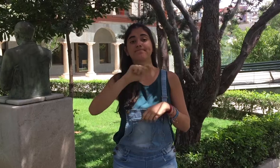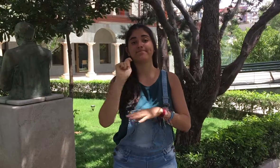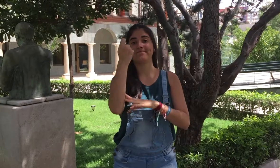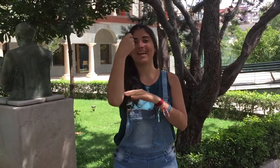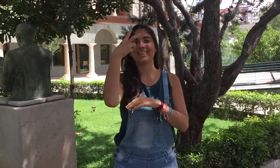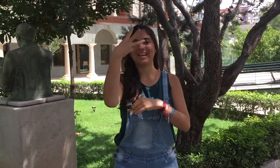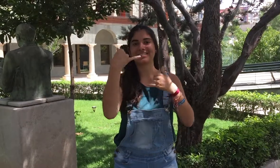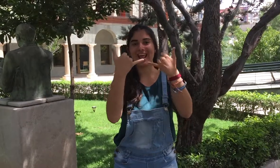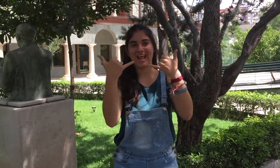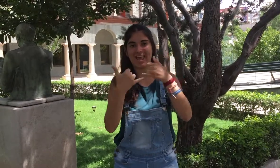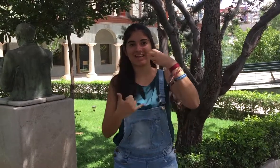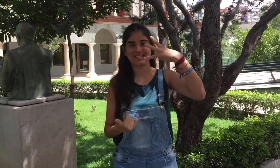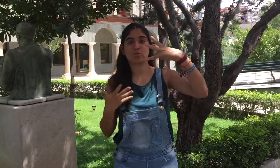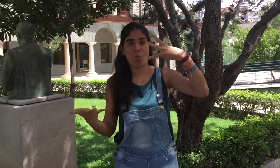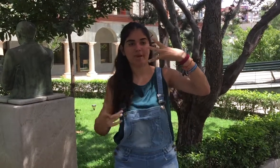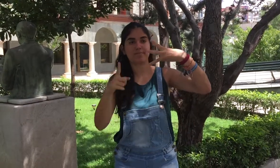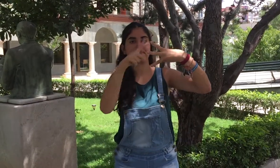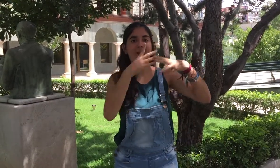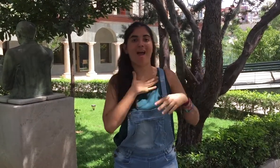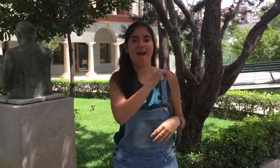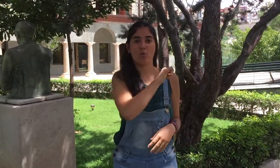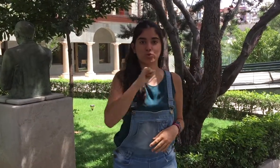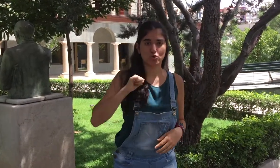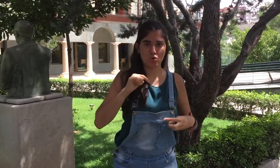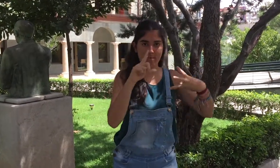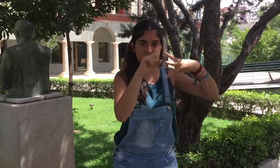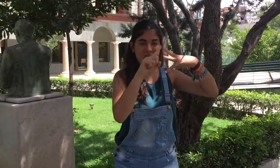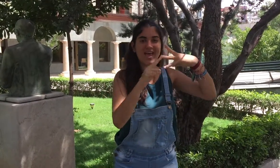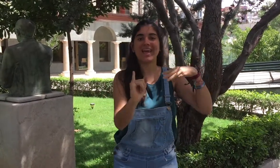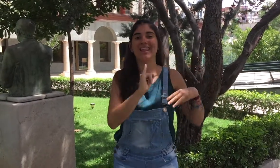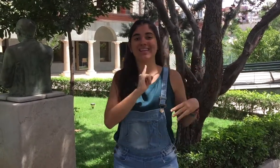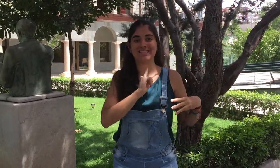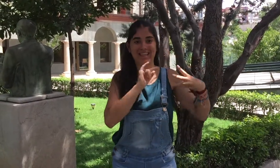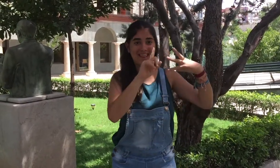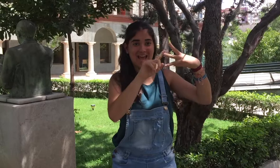Establecimos tres líneas que abordan por una parte la autonomía, la identidad sorda,